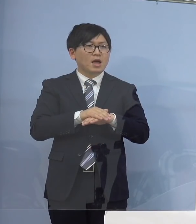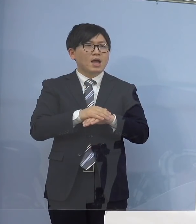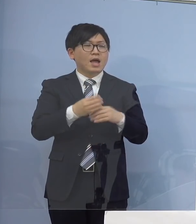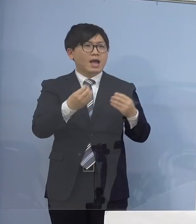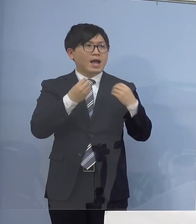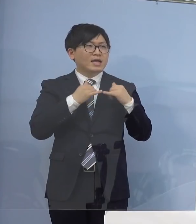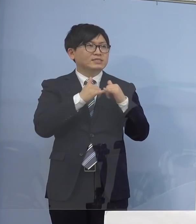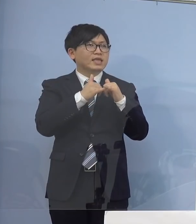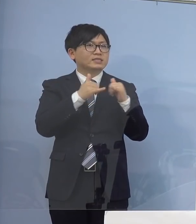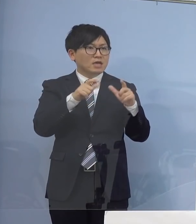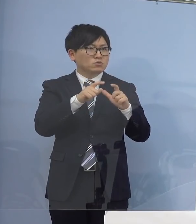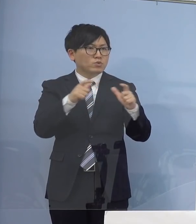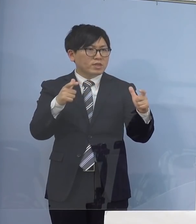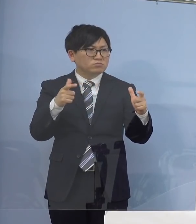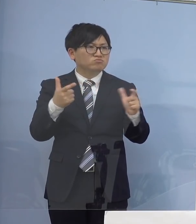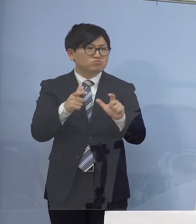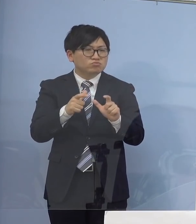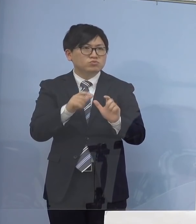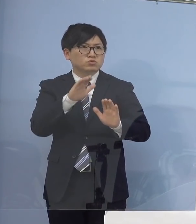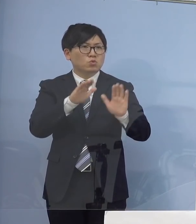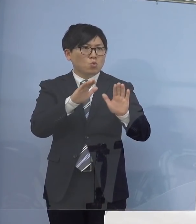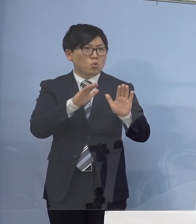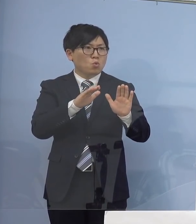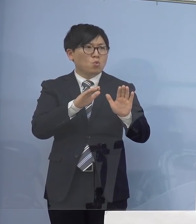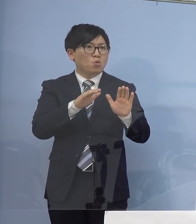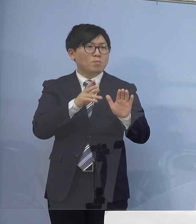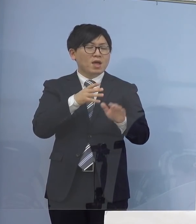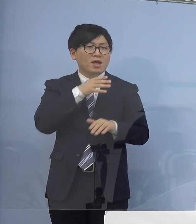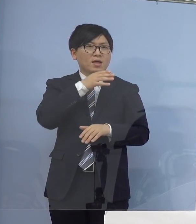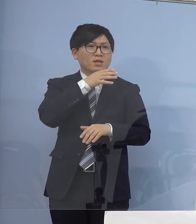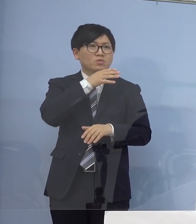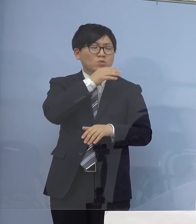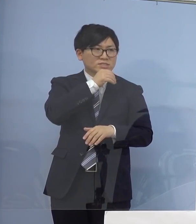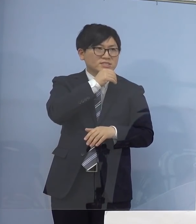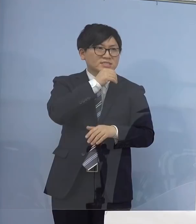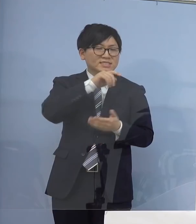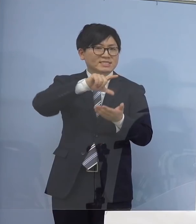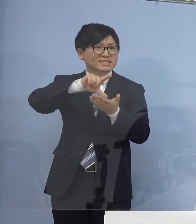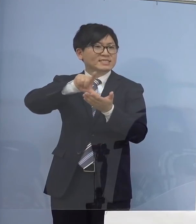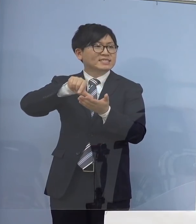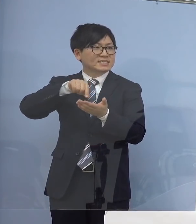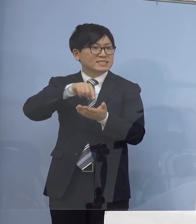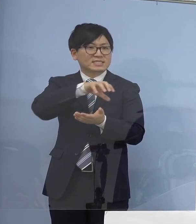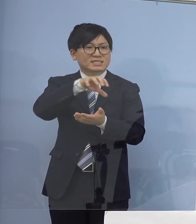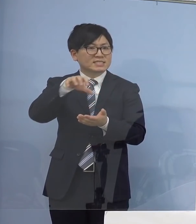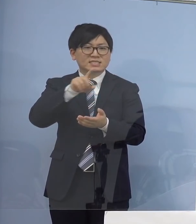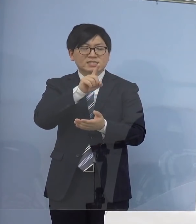あえて年代であるとか、あるいは地域別であるとか こうしたところではなくて